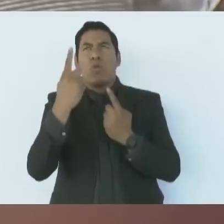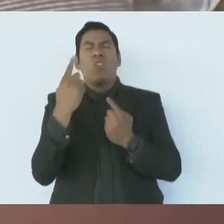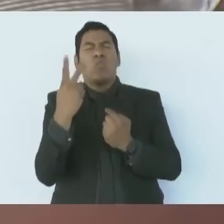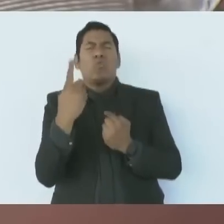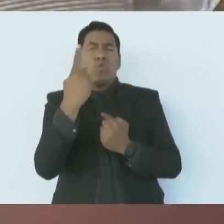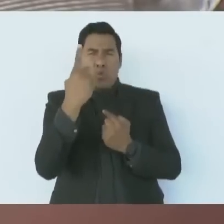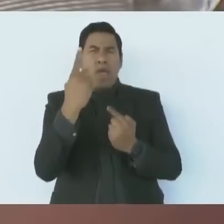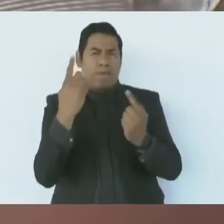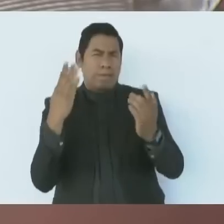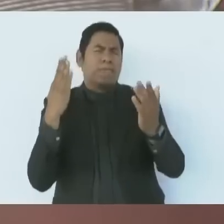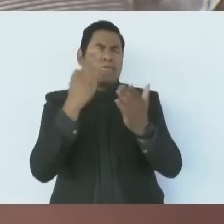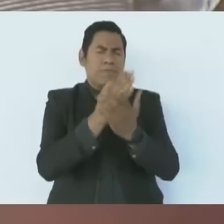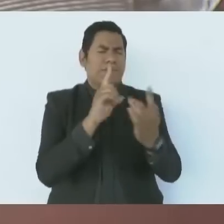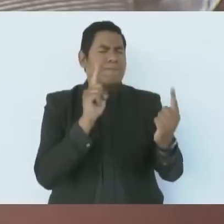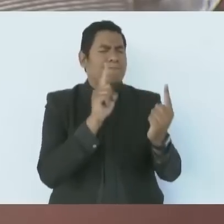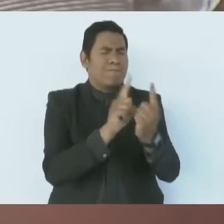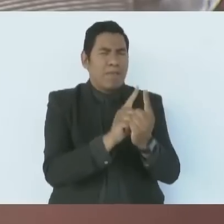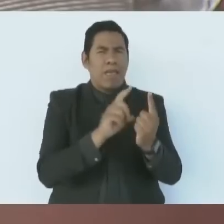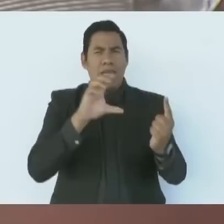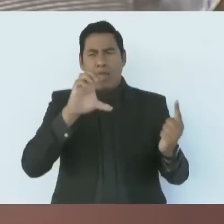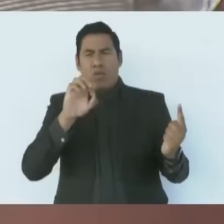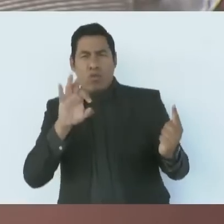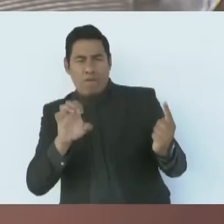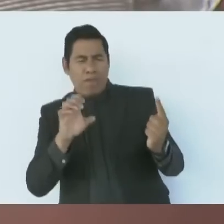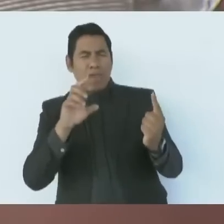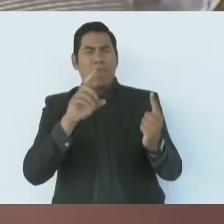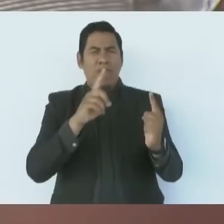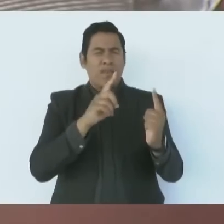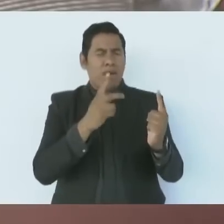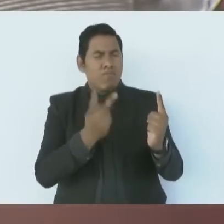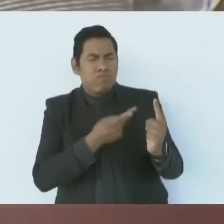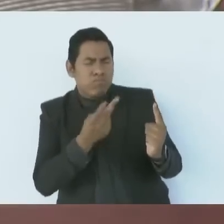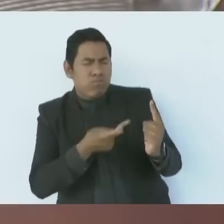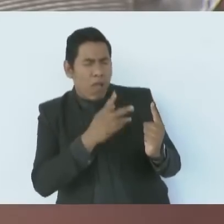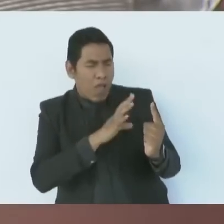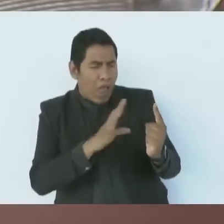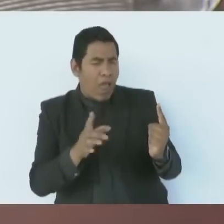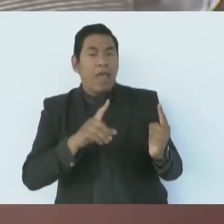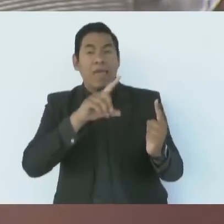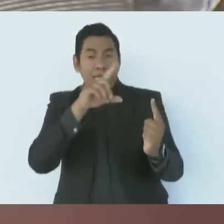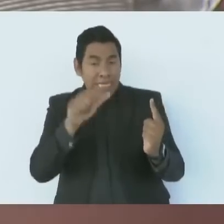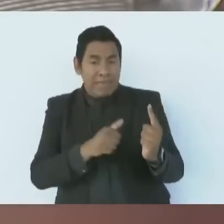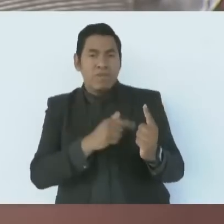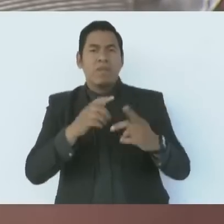y también las condiciones de las viviendas para poder instalar estos estos paneles vamos